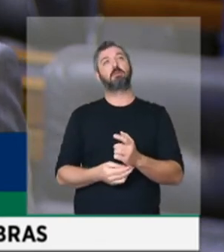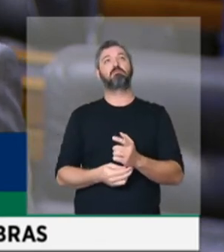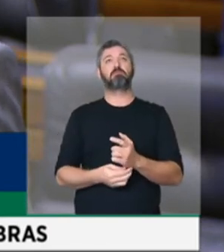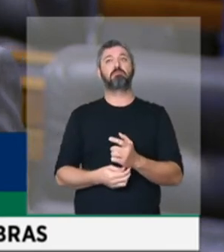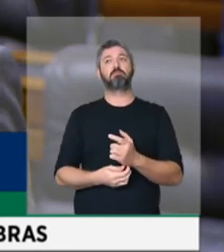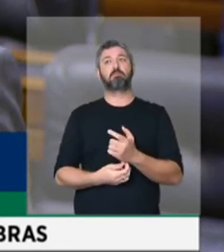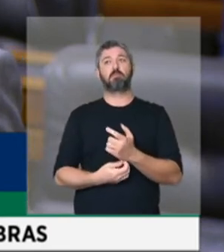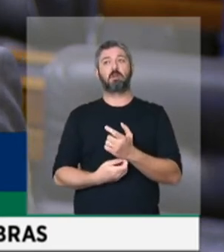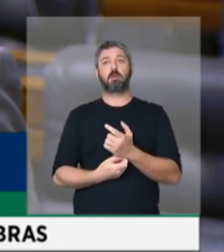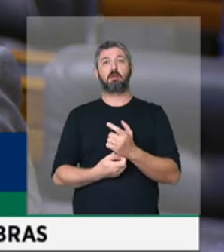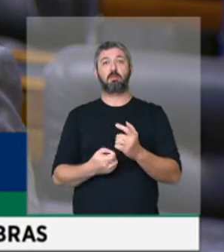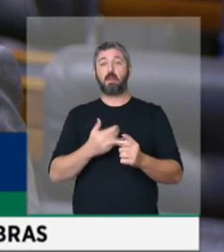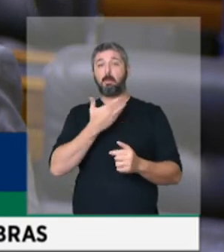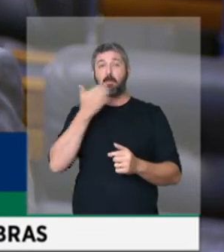PODER DE VETO A DETERMINADAS